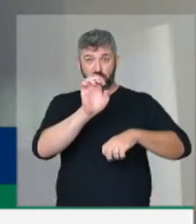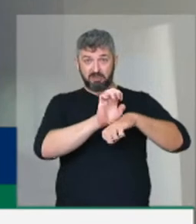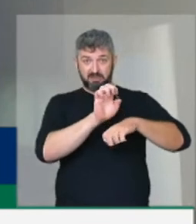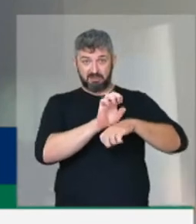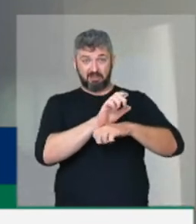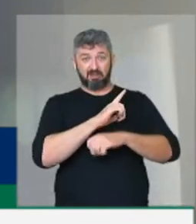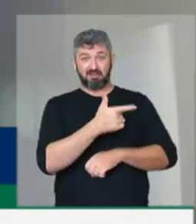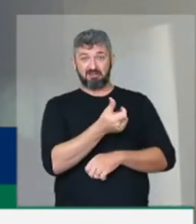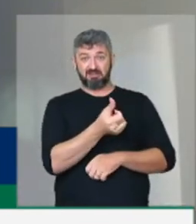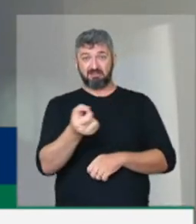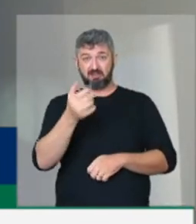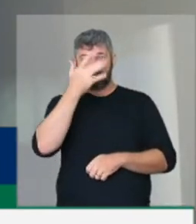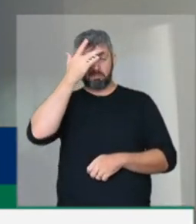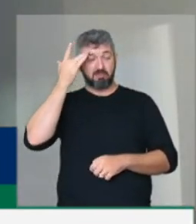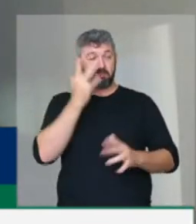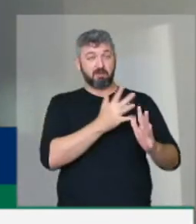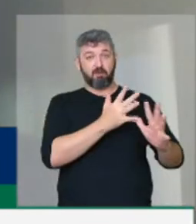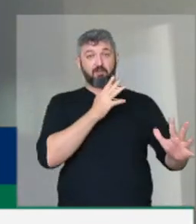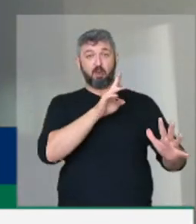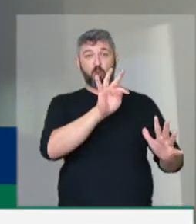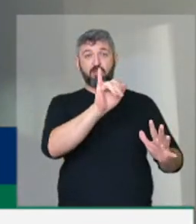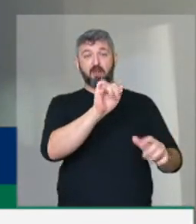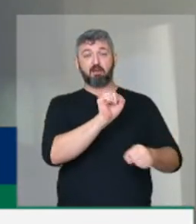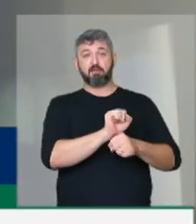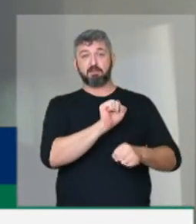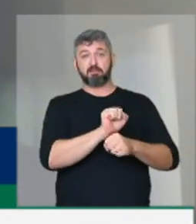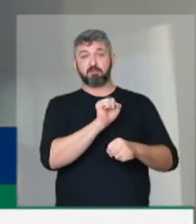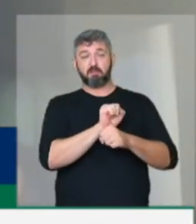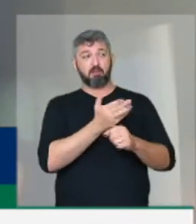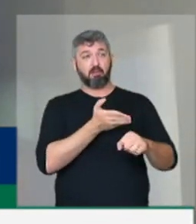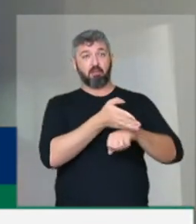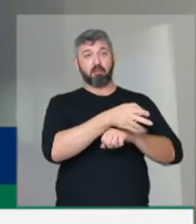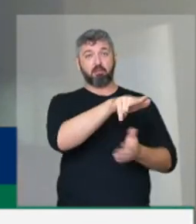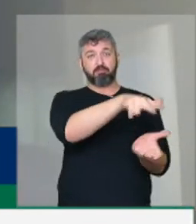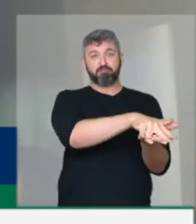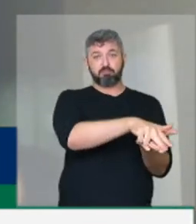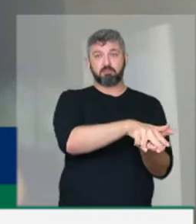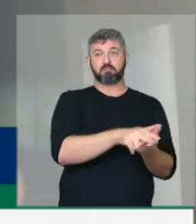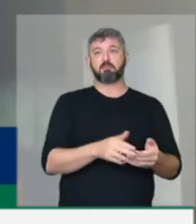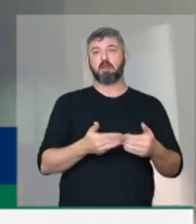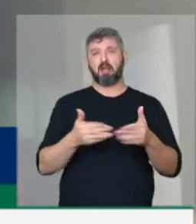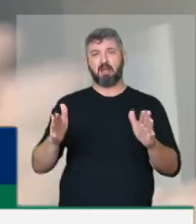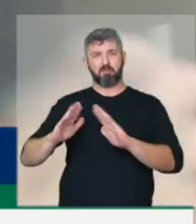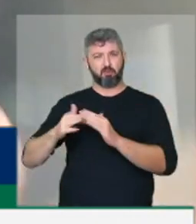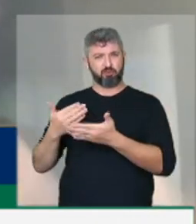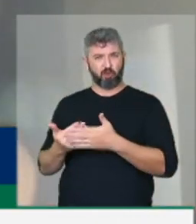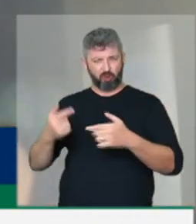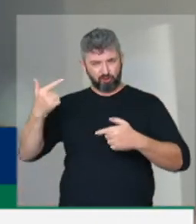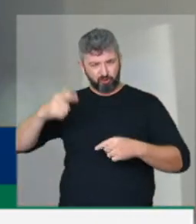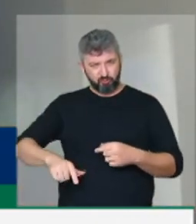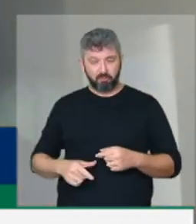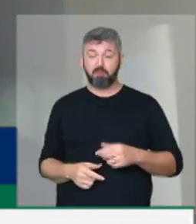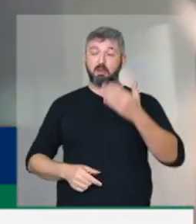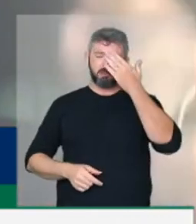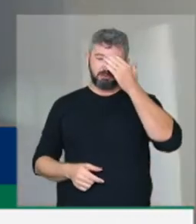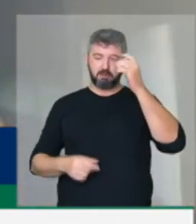NUM ESTADO QUE TEM 600 PESSOAS ESPERANDO NA FILA PARA UMA VAGA DE UTI, REABRIU AS ESCOLAS, DEBATE QUE EU SEI QUE É COMPLEXO. MAS, NO MOMENTO